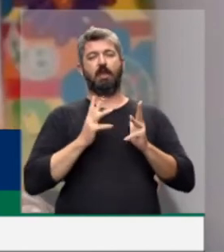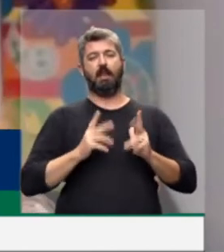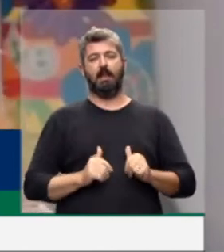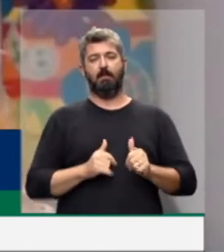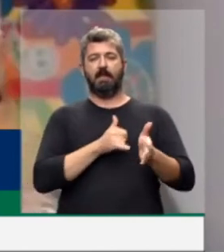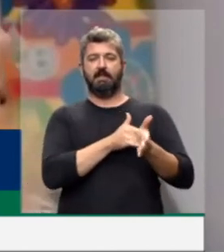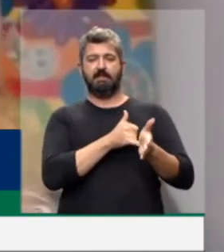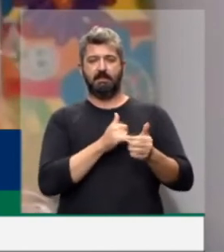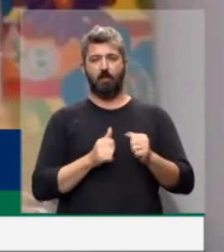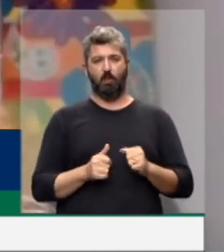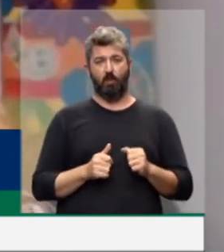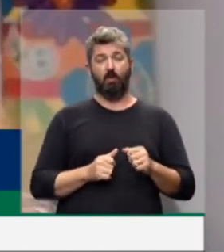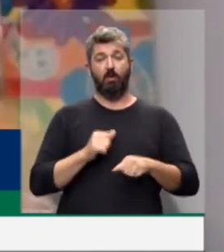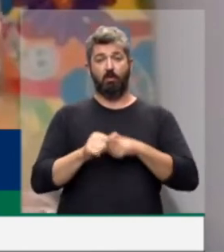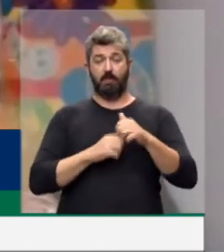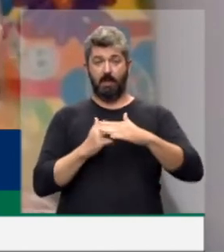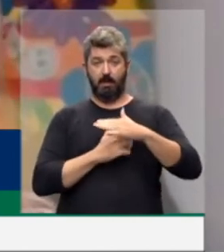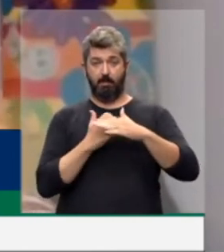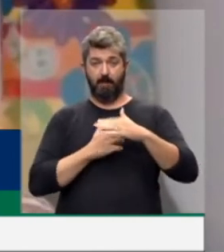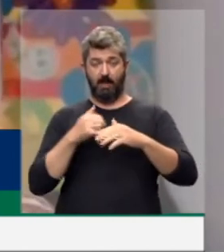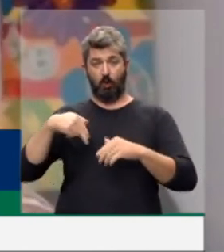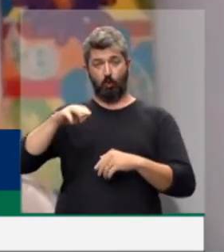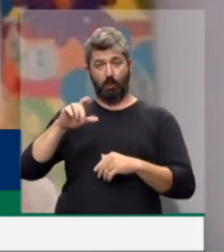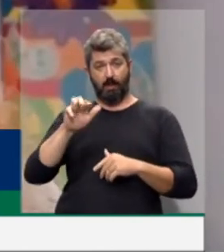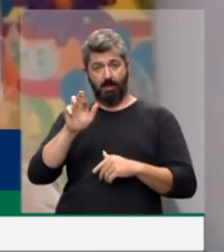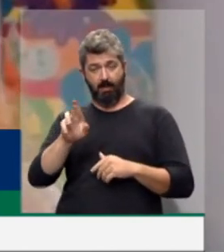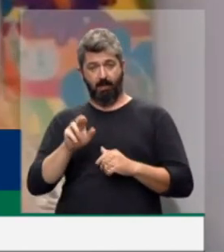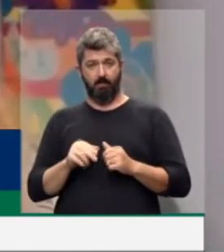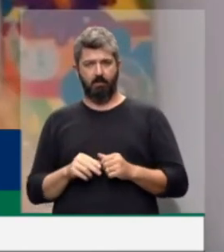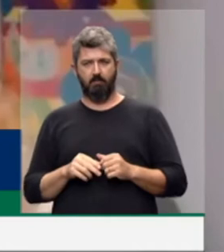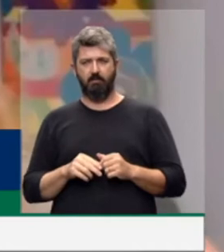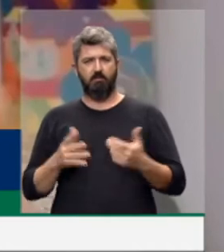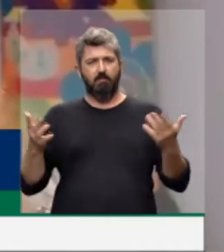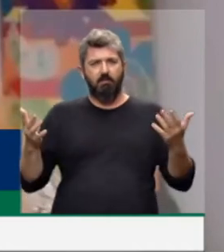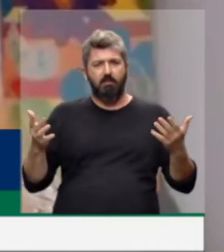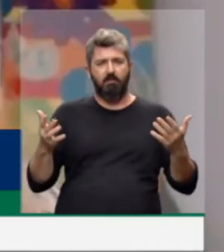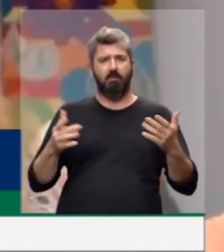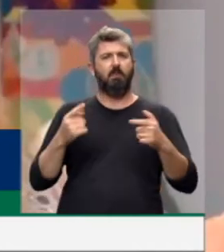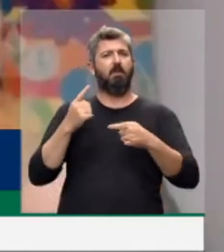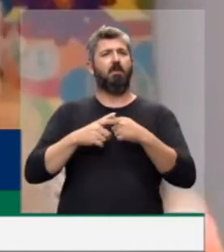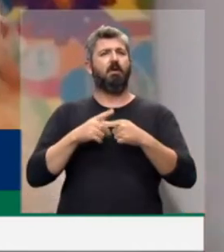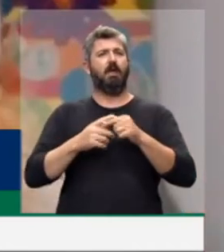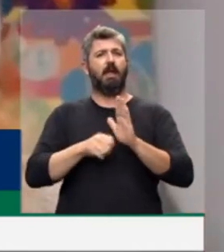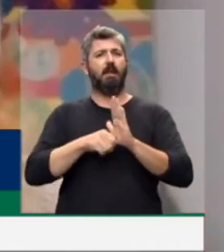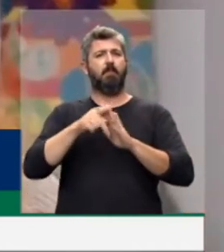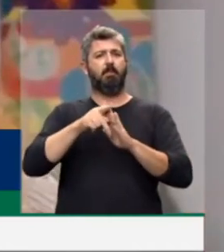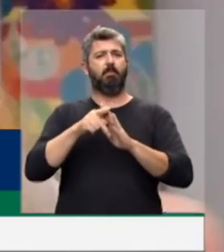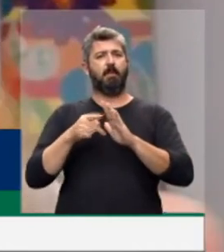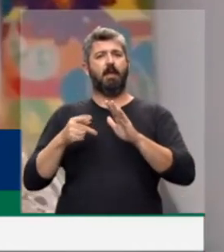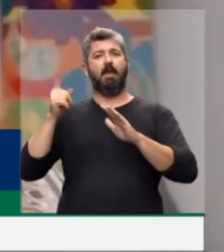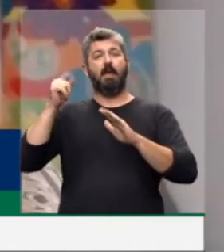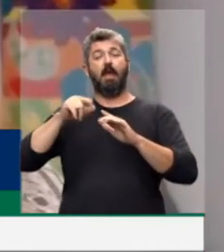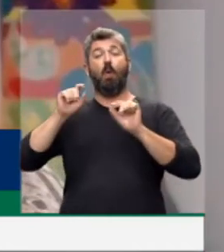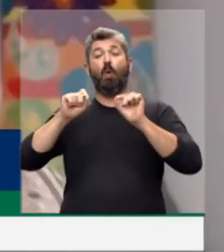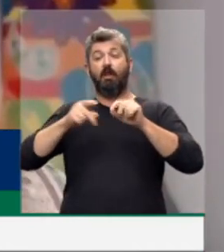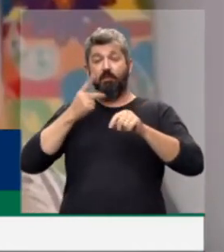ENTRA O SUBSÍDIO A PARTE DA CIÊNCIA, DA INOVAÇÃO TECNOLÓGICA, ENERGIA LIMPA, ESTA TRANSFORMAÇÃO DE EMPRESA DO SETOR NUCLEAR,